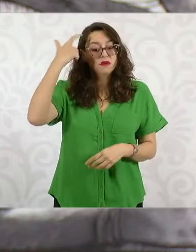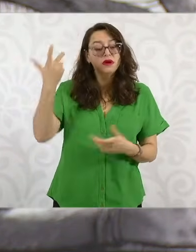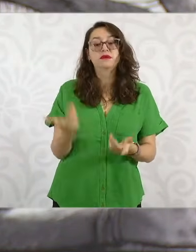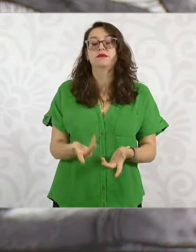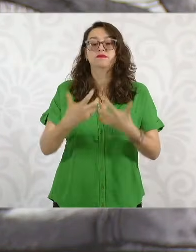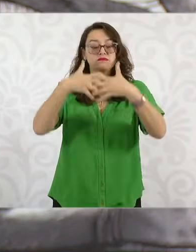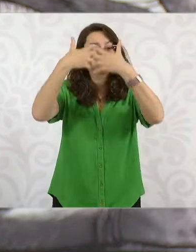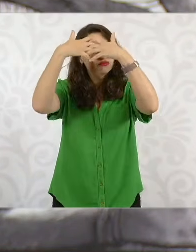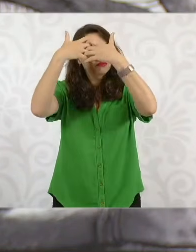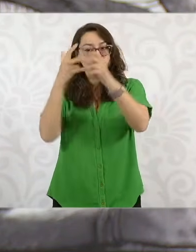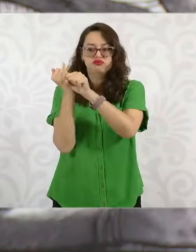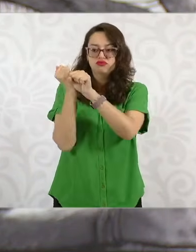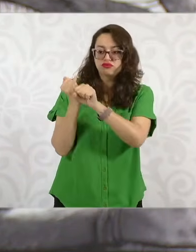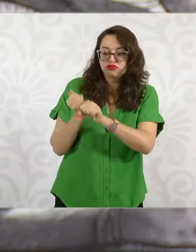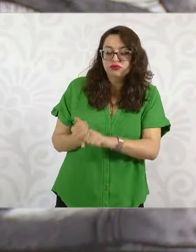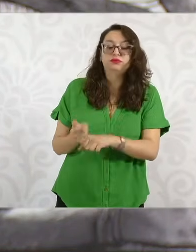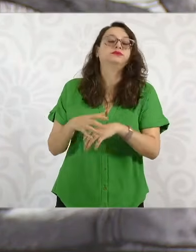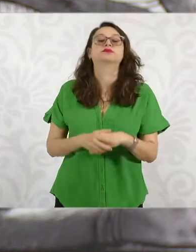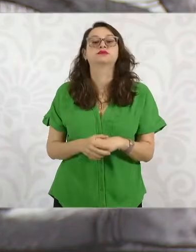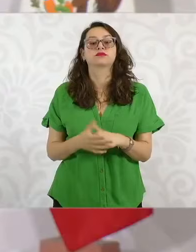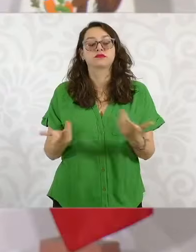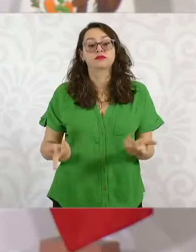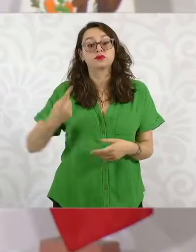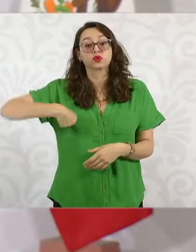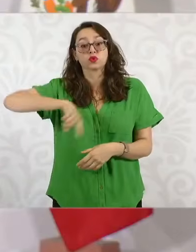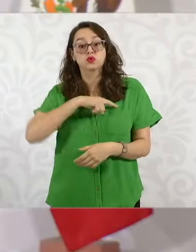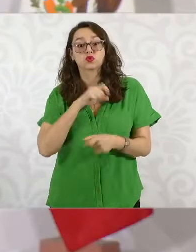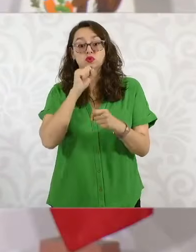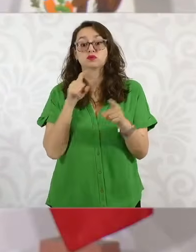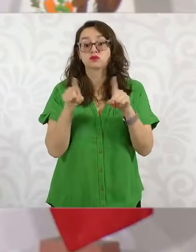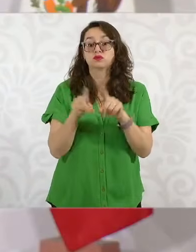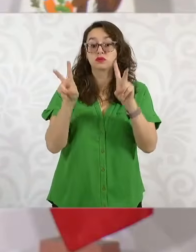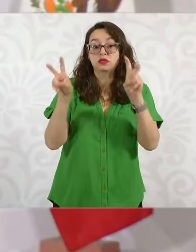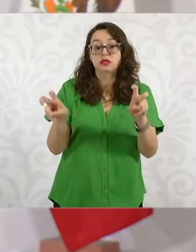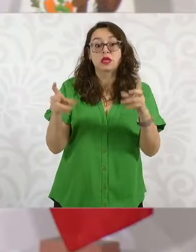Somos pioneros en la inmunoterapia, terapia esta que representó un parte aguas en el tratamiento